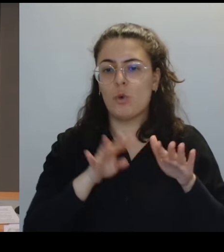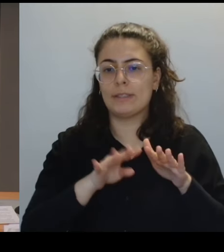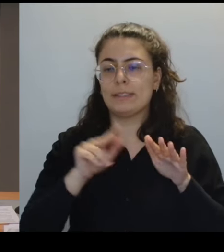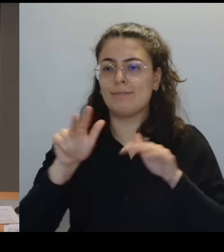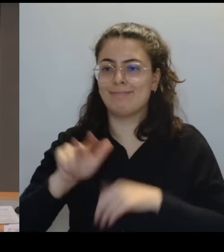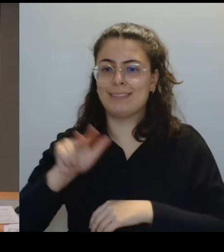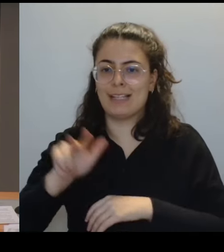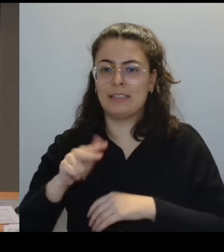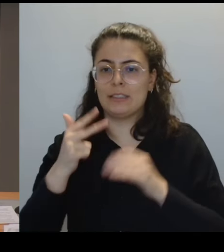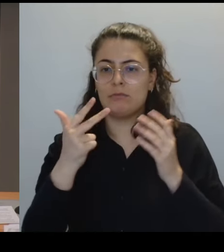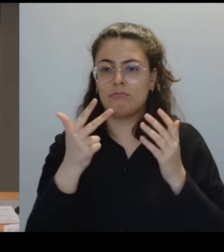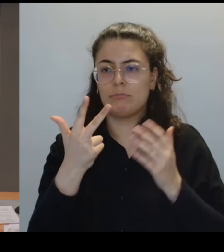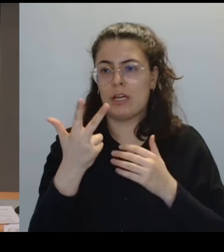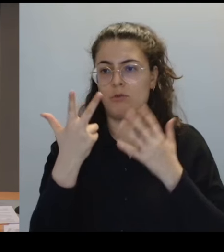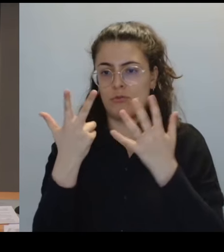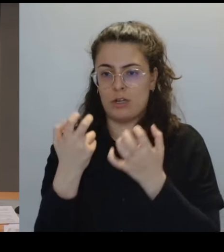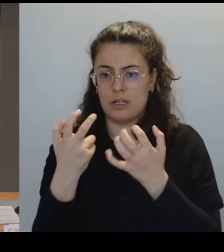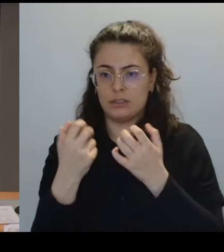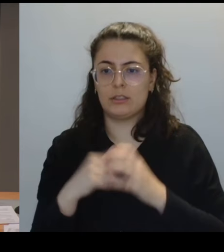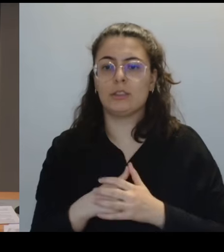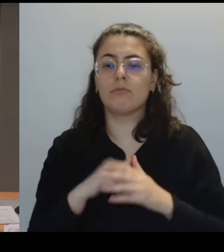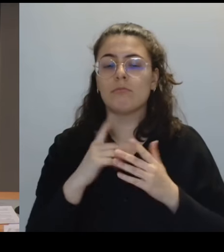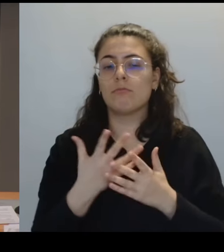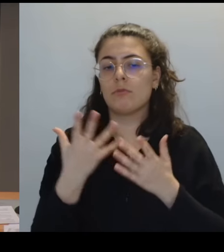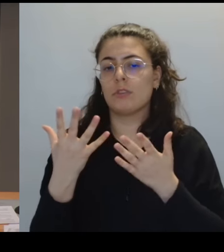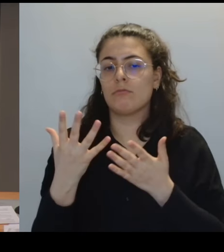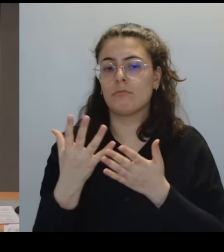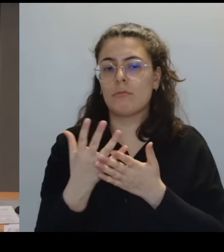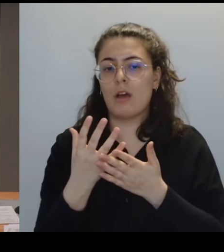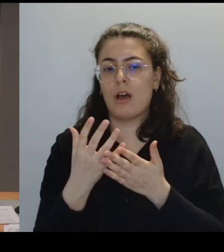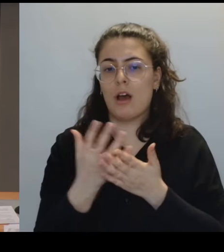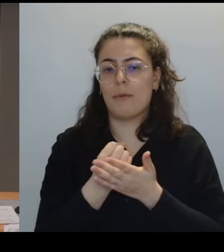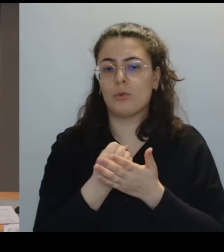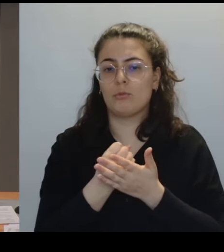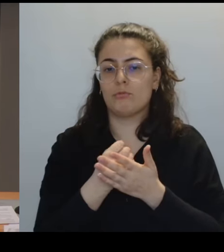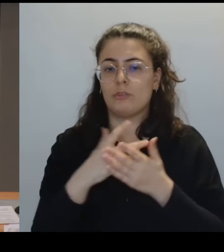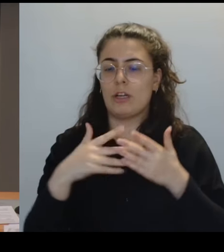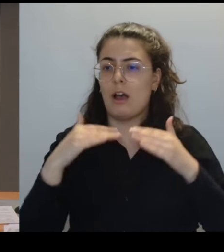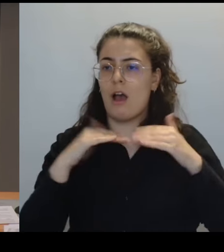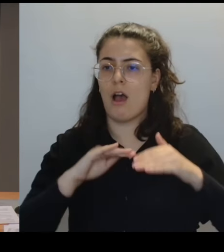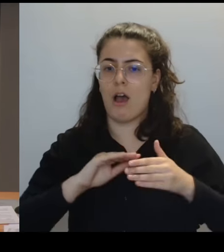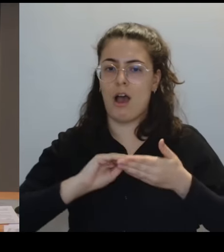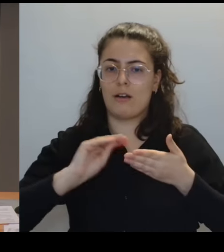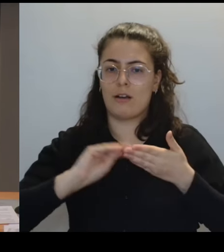Errichtung und Finanzierung der Akademie für Öffentliches Gesundheitswesen in Düsseldorf.